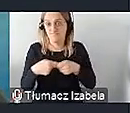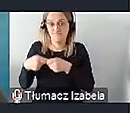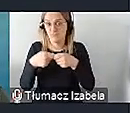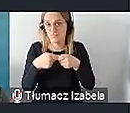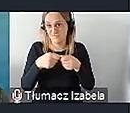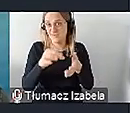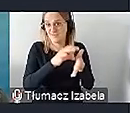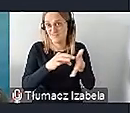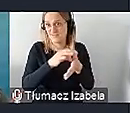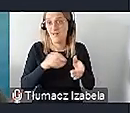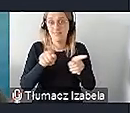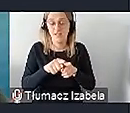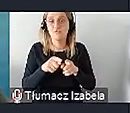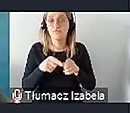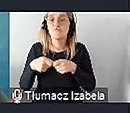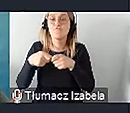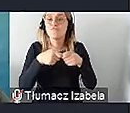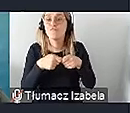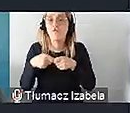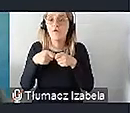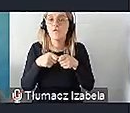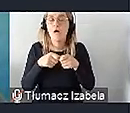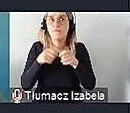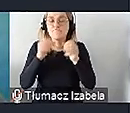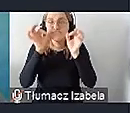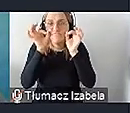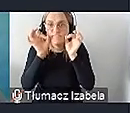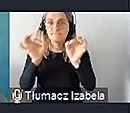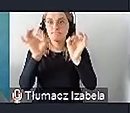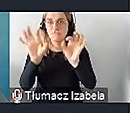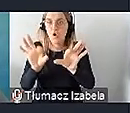natomiast może też wiązać się z tym, że potrafimy wybrać odpowiednią grafikę